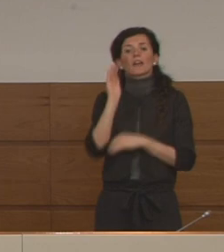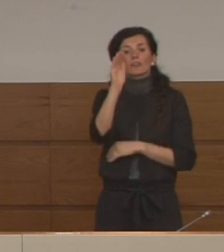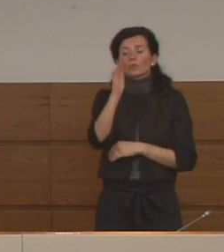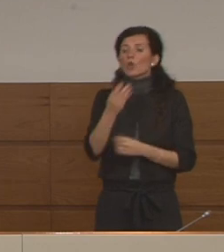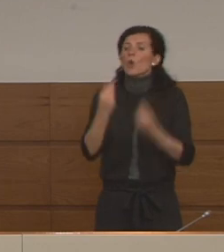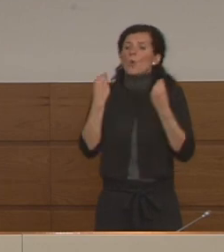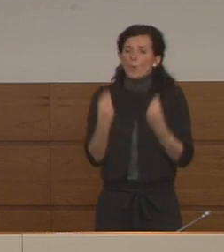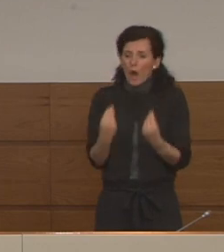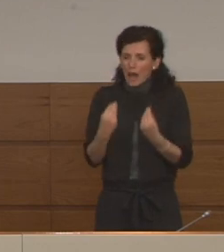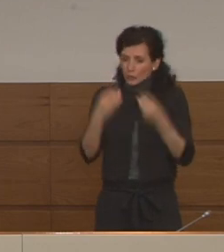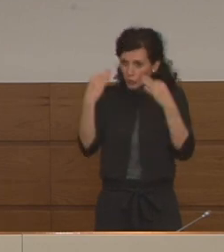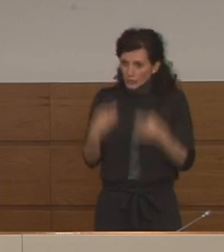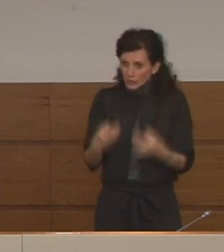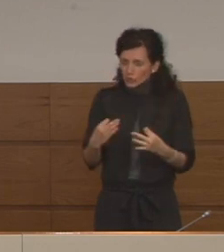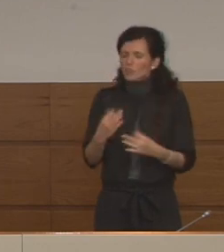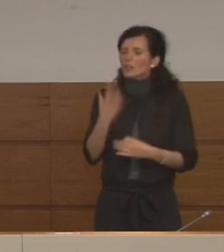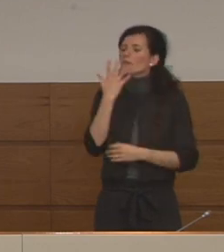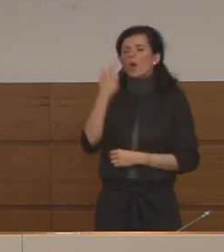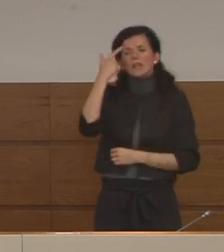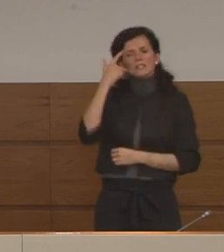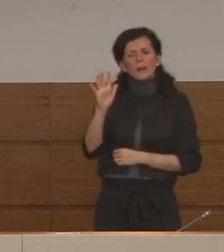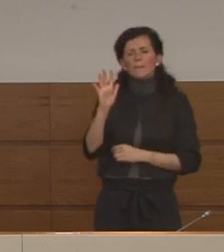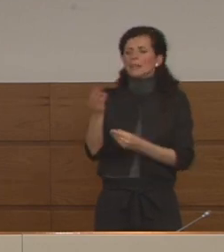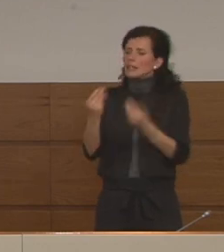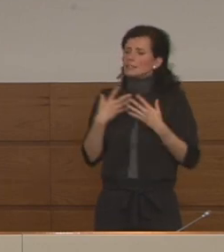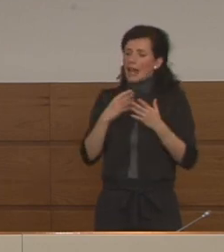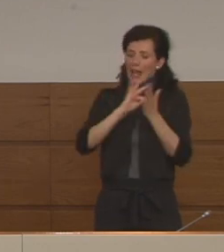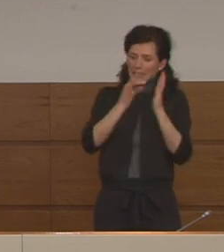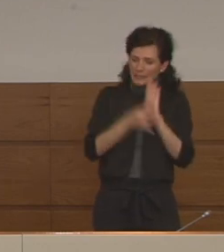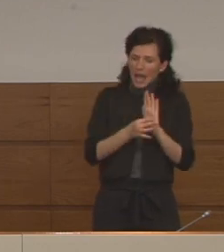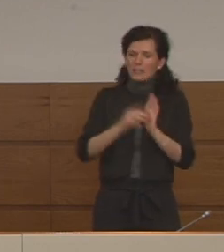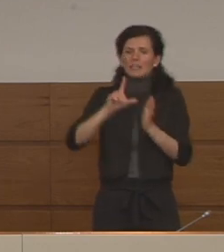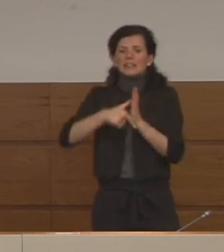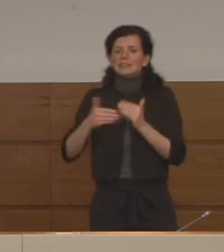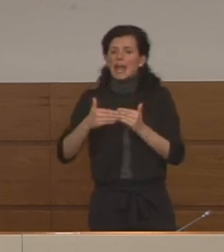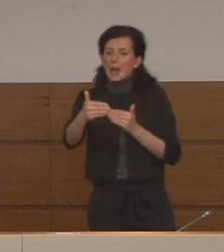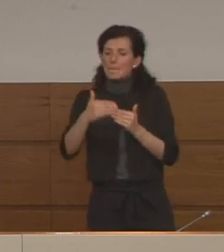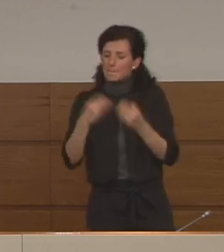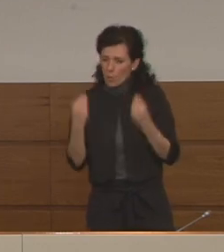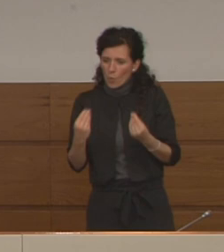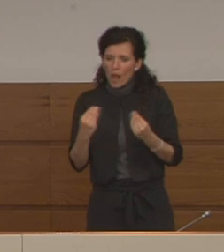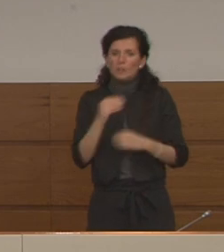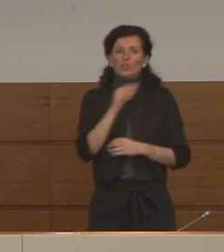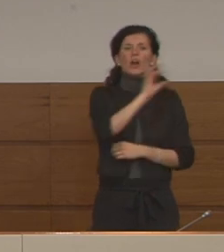vorremo sapere delle date, vorremmo sapere alcune tempistiche, le Regioni cosa devono fare.